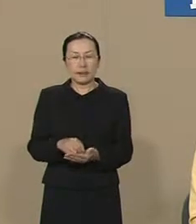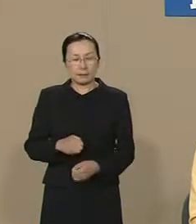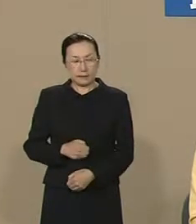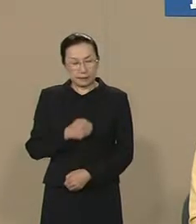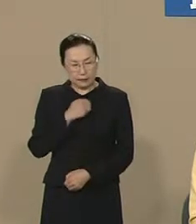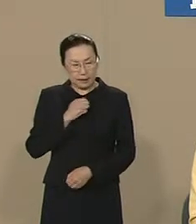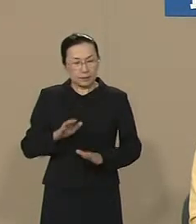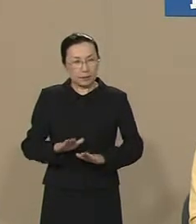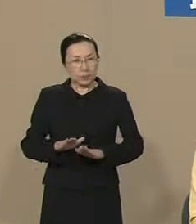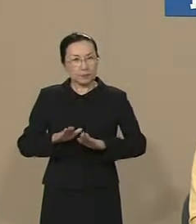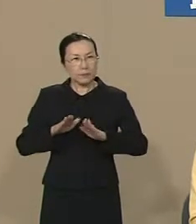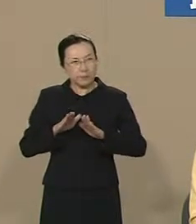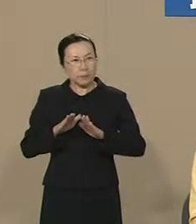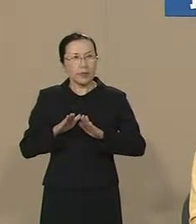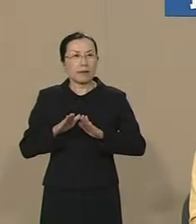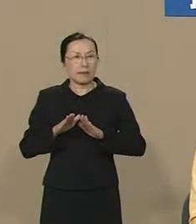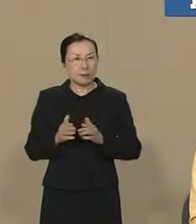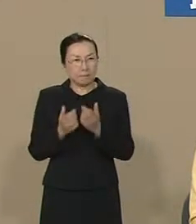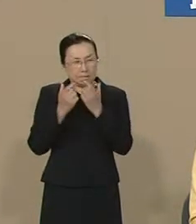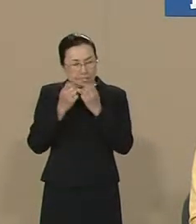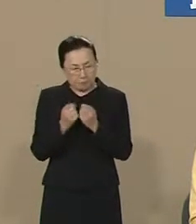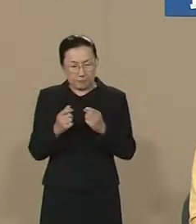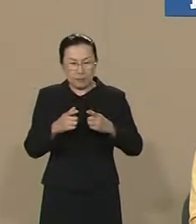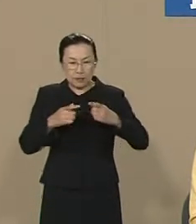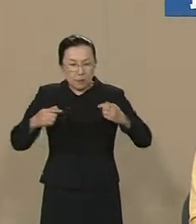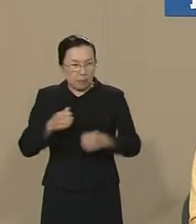靴底を減らして全国を歩き回り